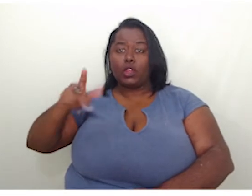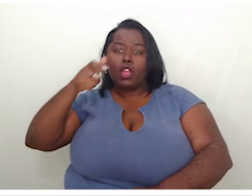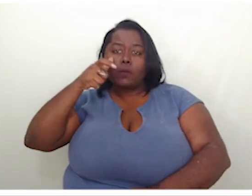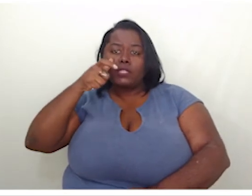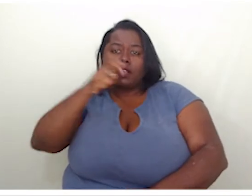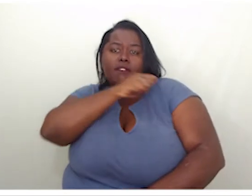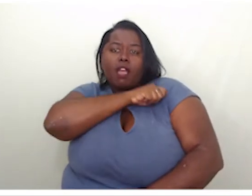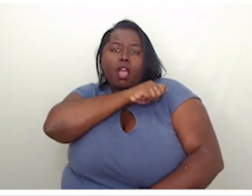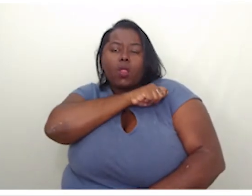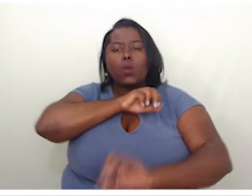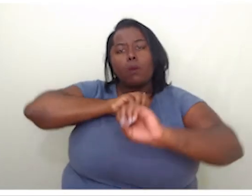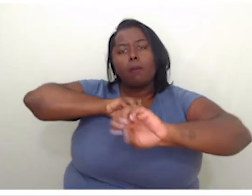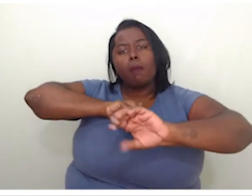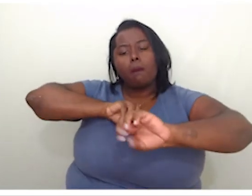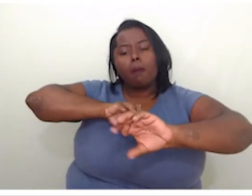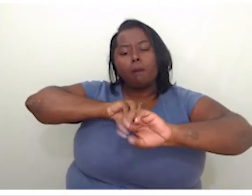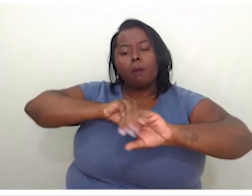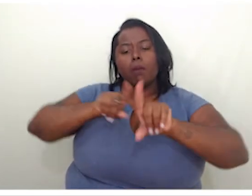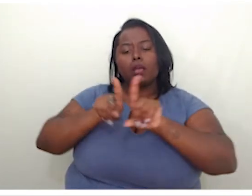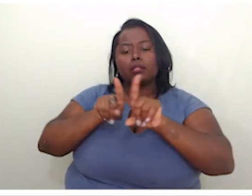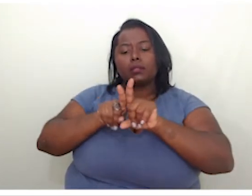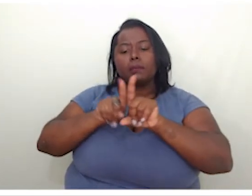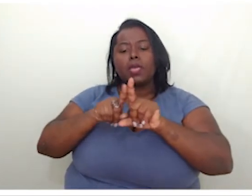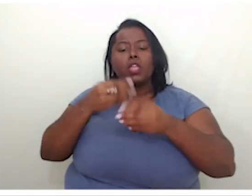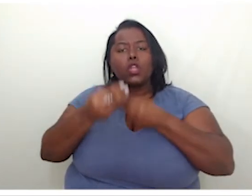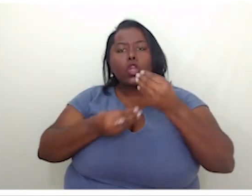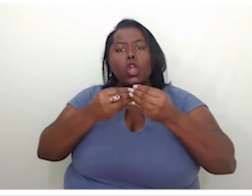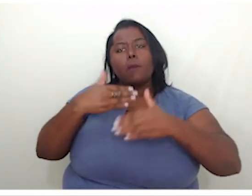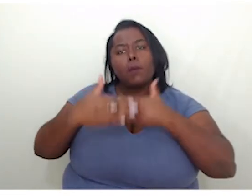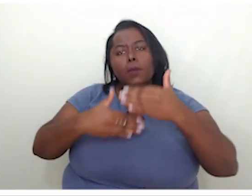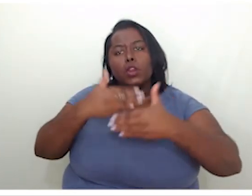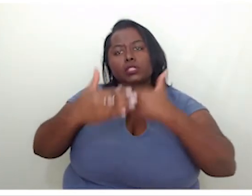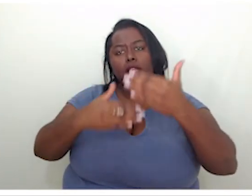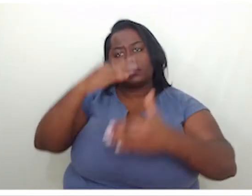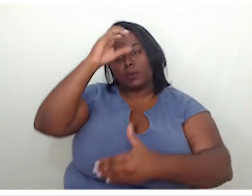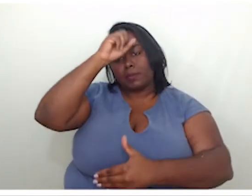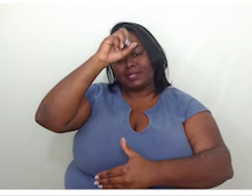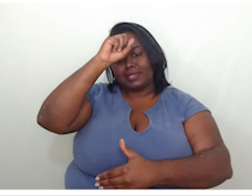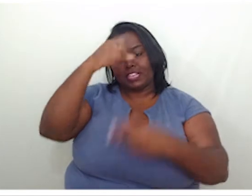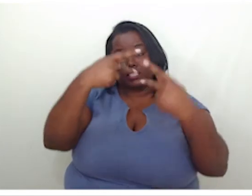pero no es solamente el facilitador quién está orientando el proceso,